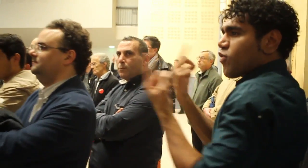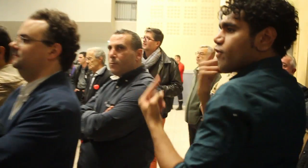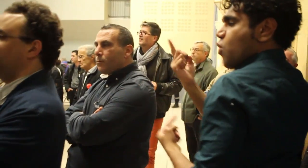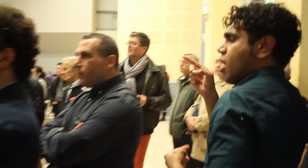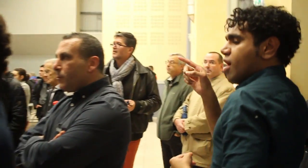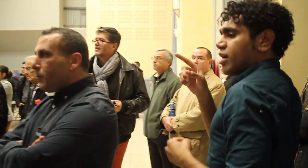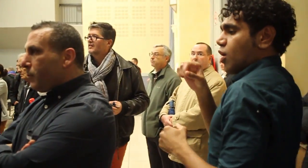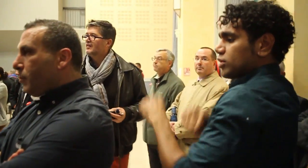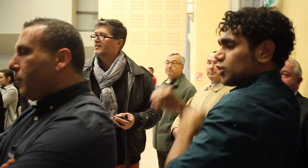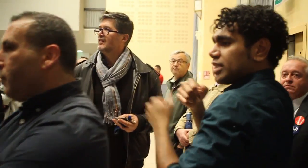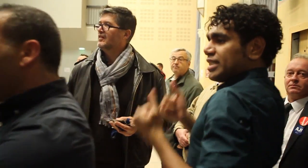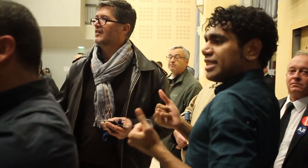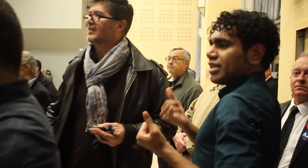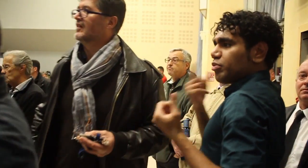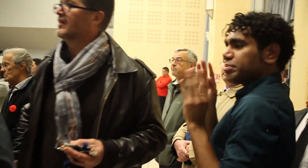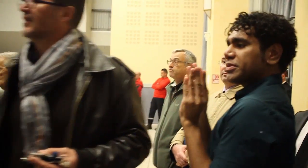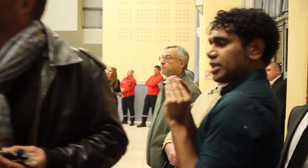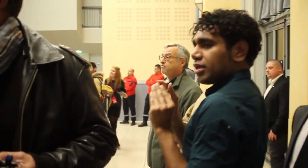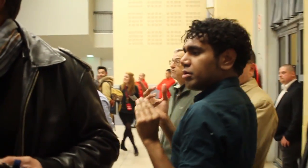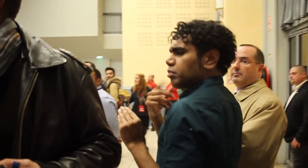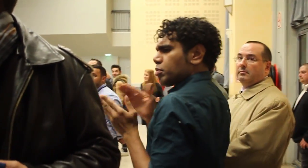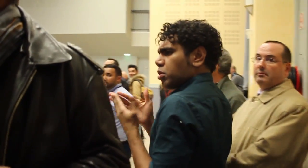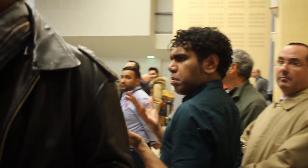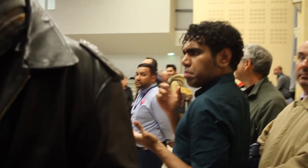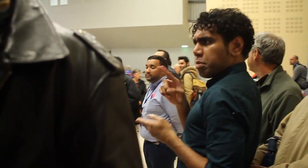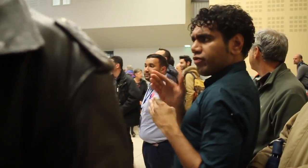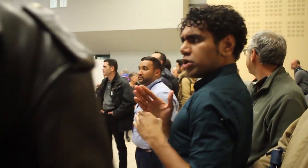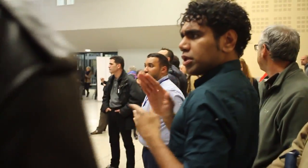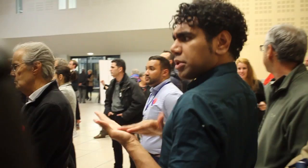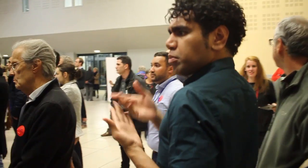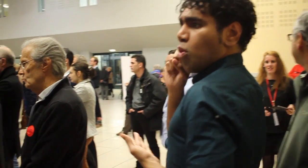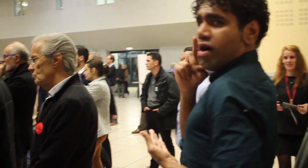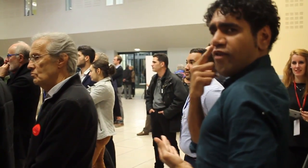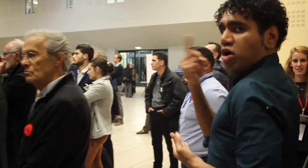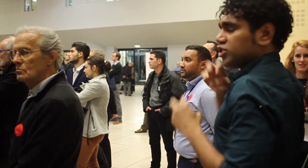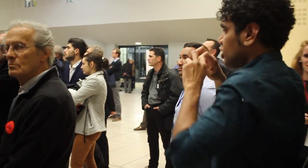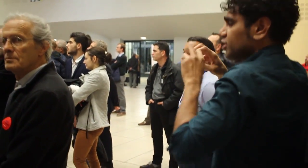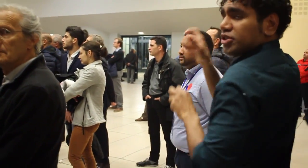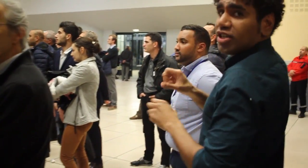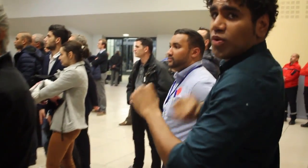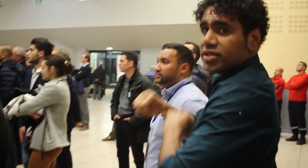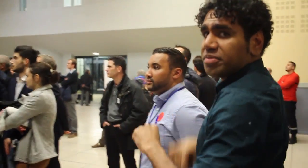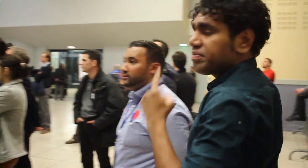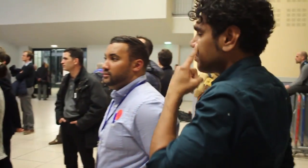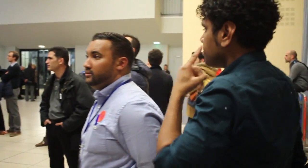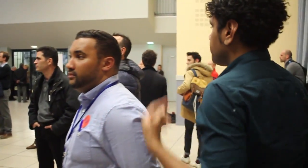Allons rencontrer les organisateurs du meeting. Je vais leur demander pourquoi ils n'ont pas prévu d'interprète. Je vais chercher ces personnes.